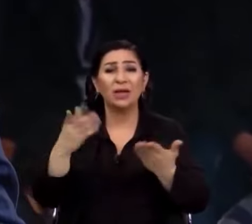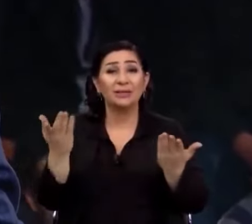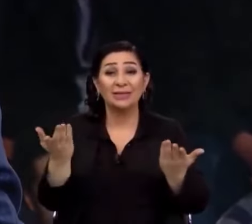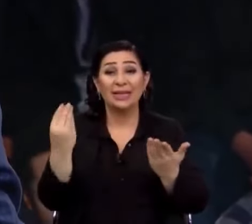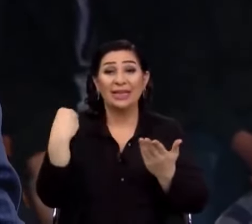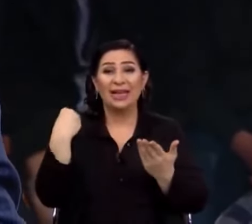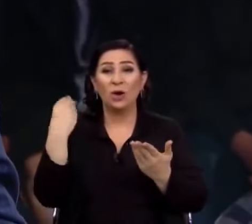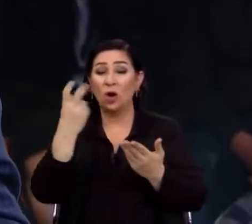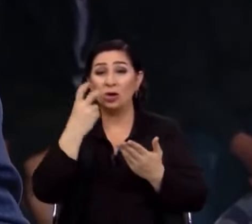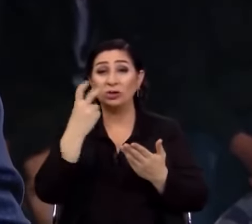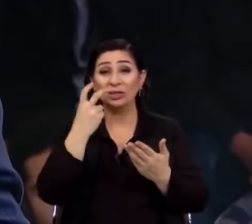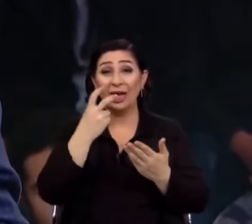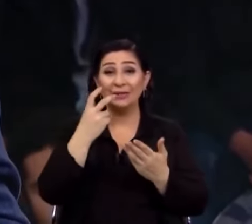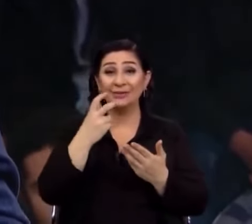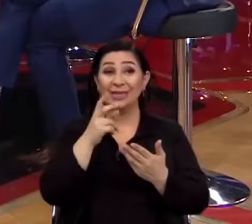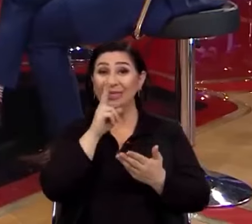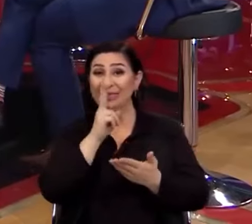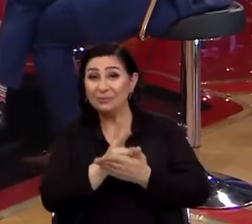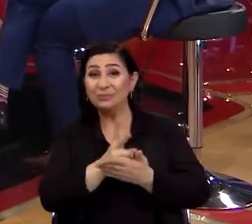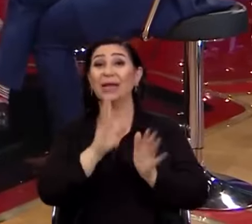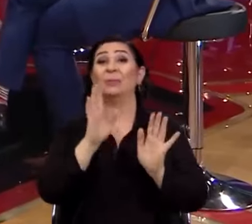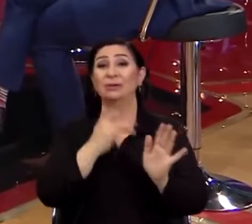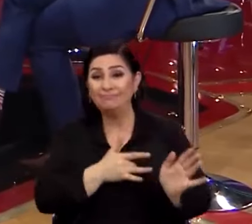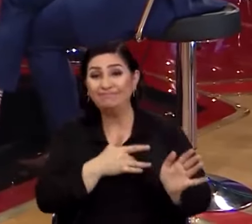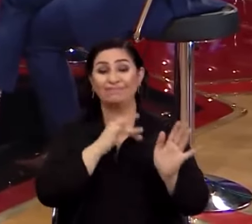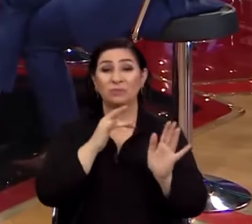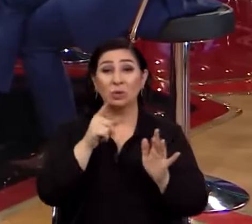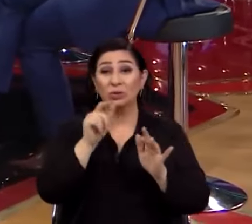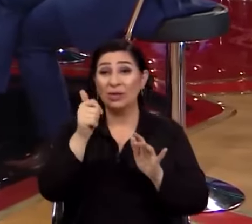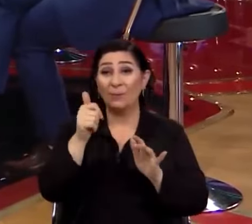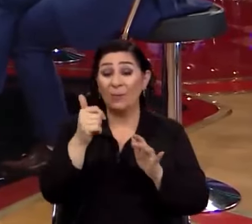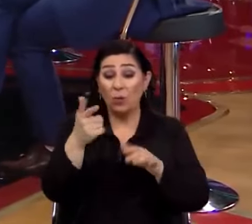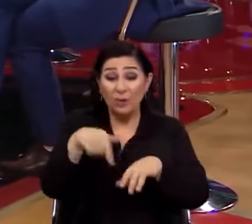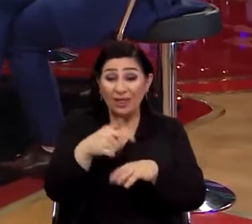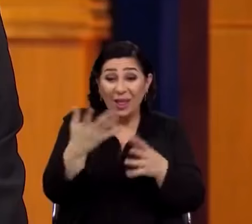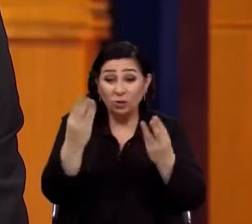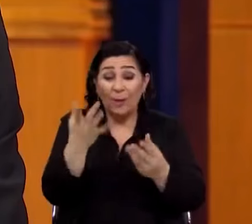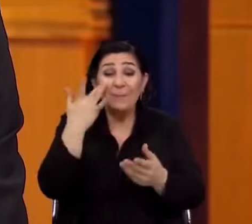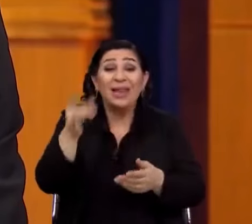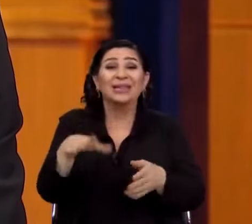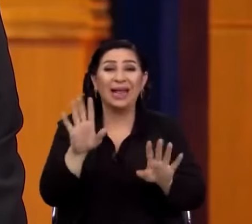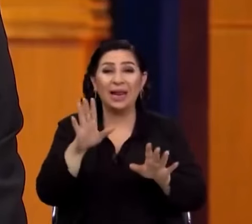Konser taahhütü yok çünkü o zaman nasıl olacağı belli değil aslında memleketin